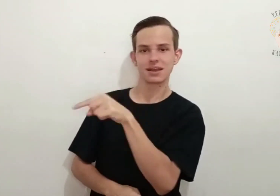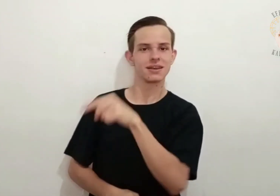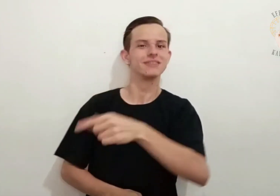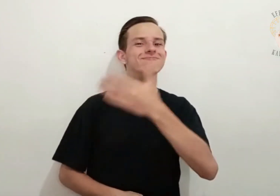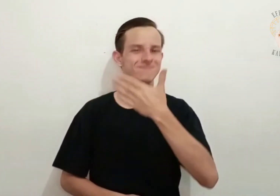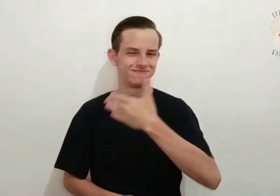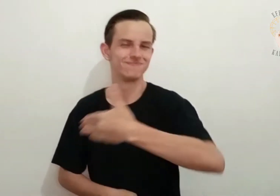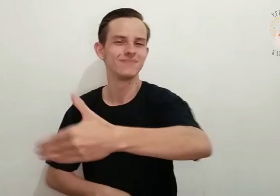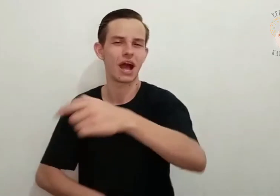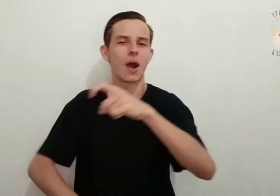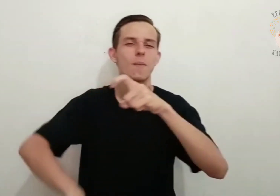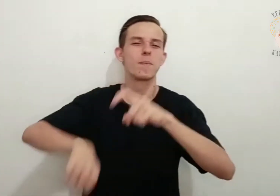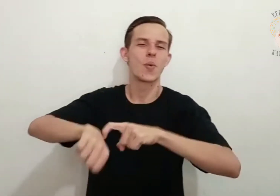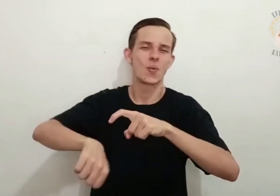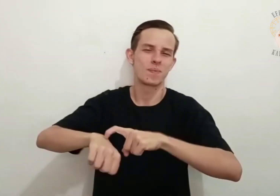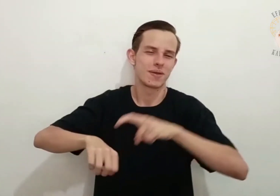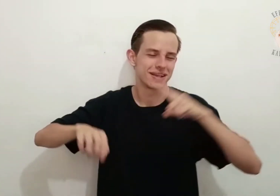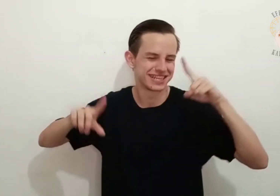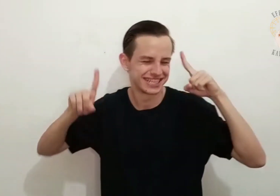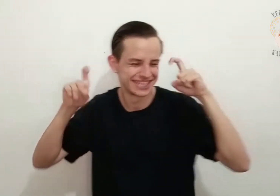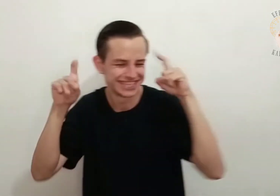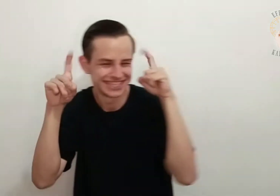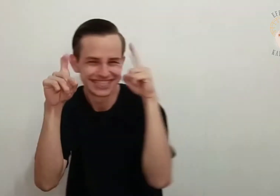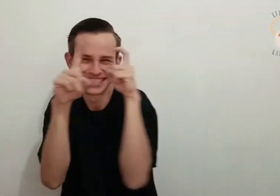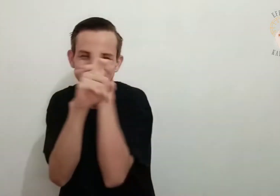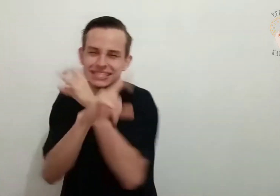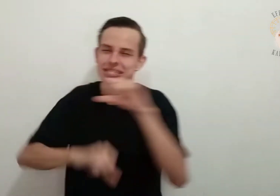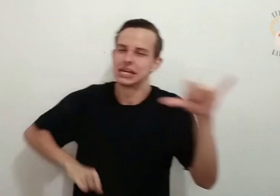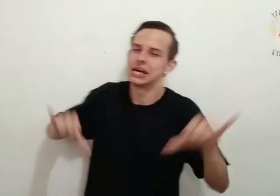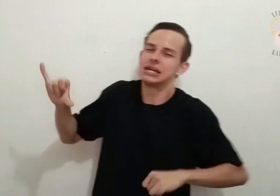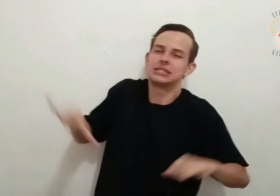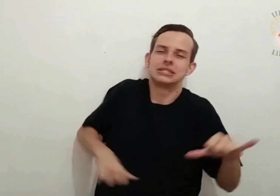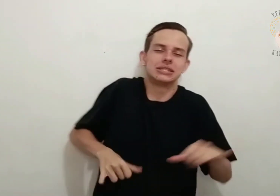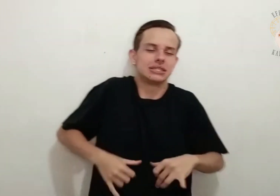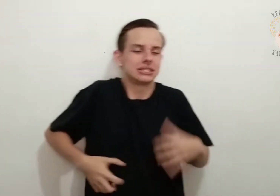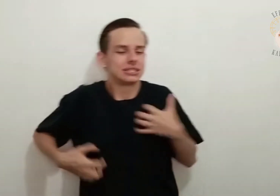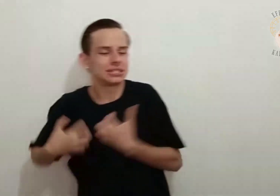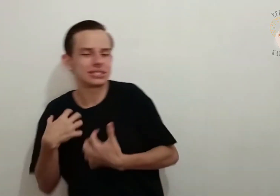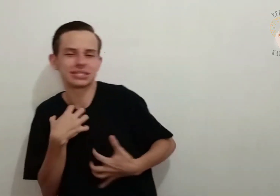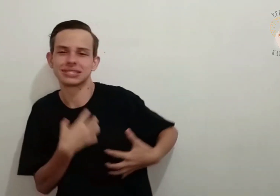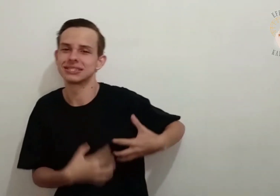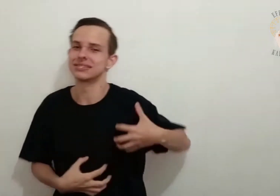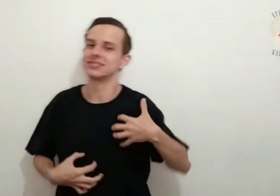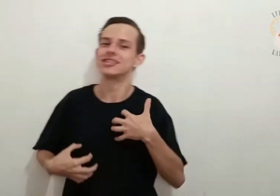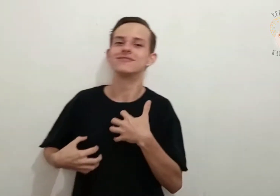e será um tempo de angústia,